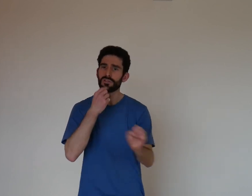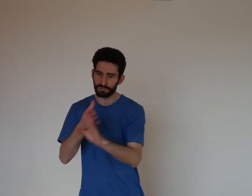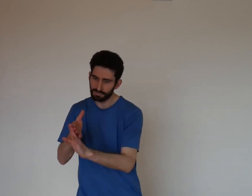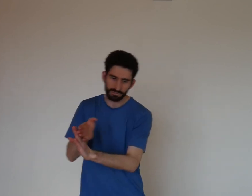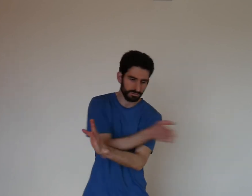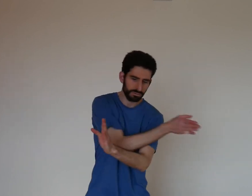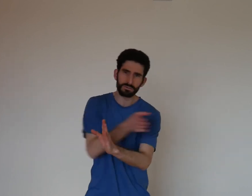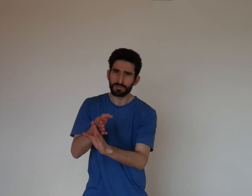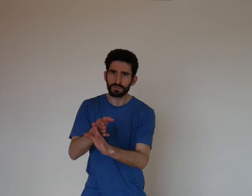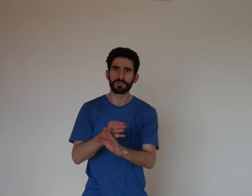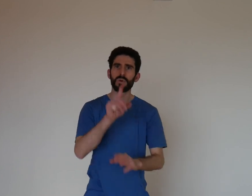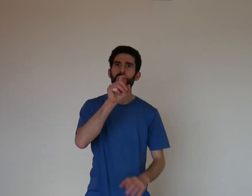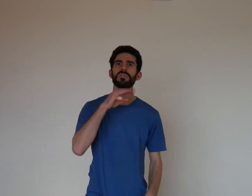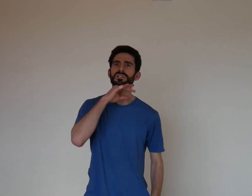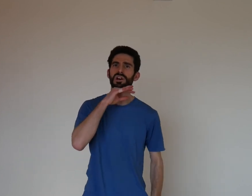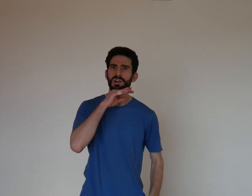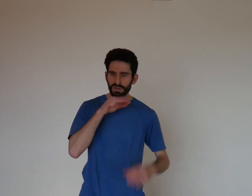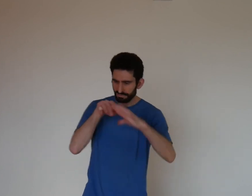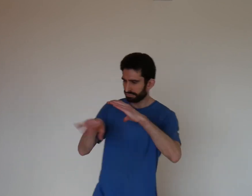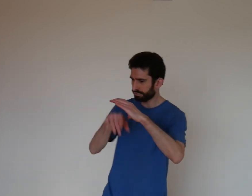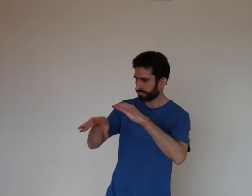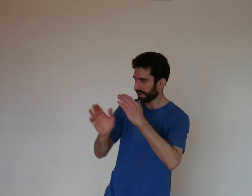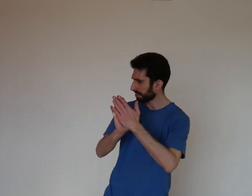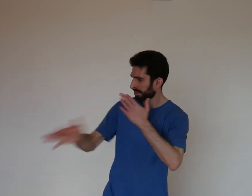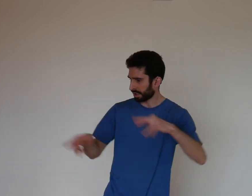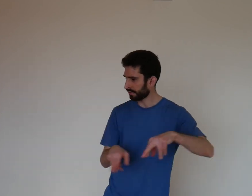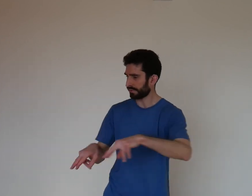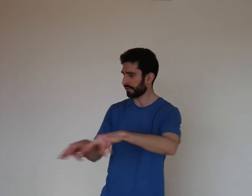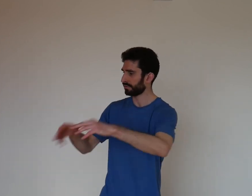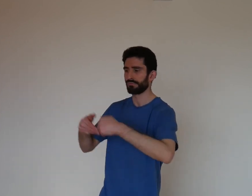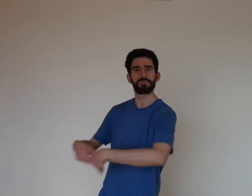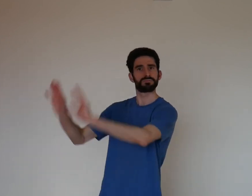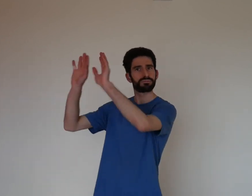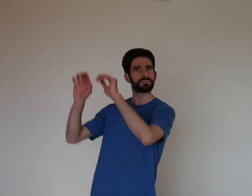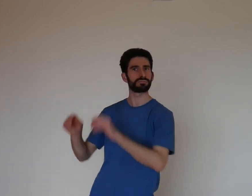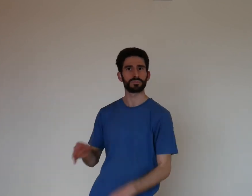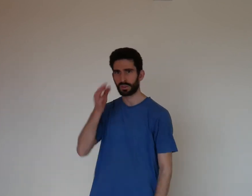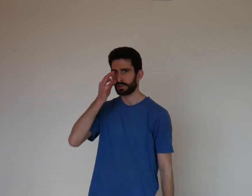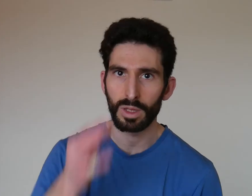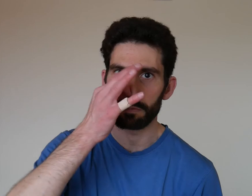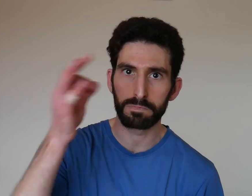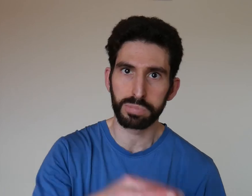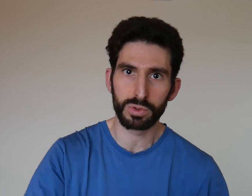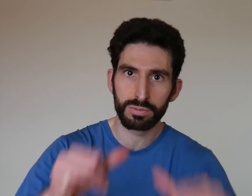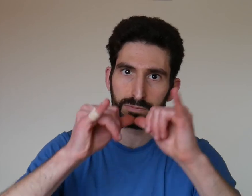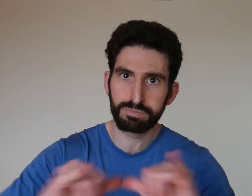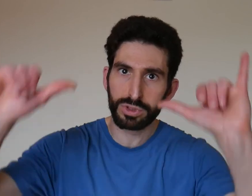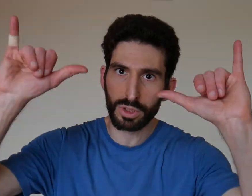Ce qui veut dire qu'avant 1972, l'eau sale était déversée directement dans le fleuve, créant alors une forte pollution.